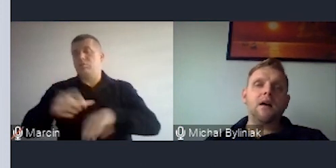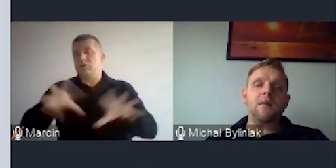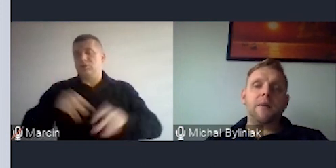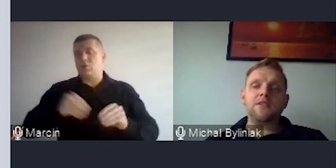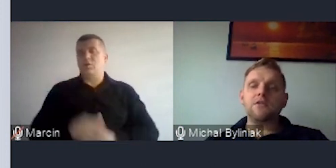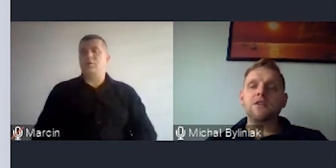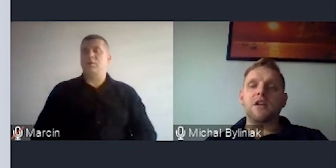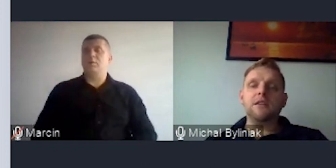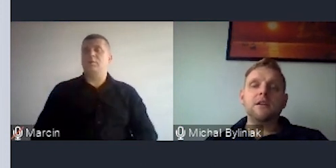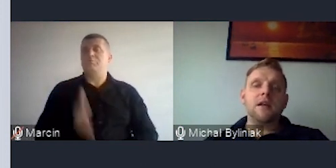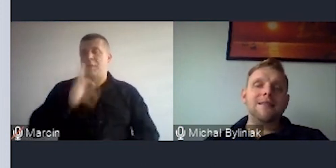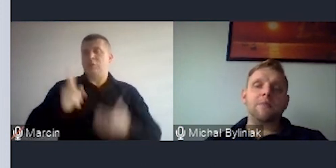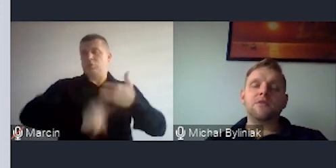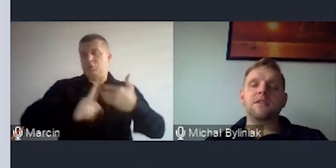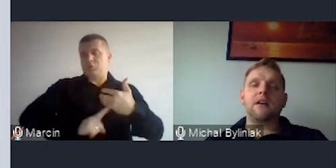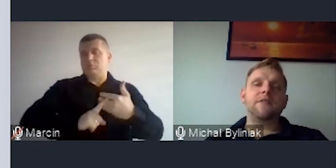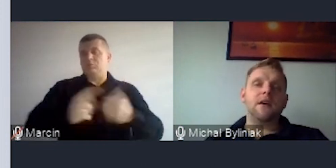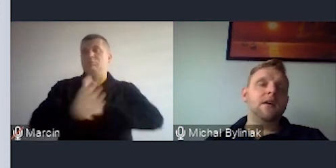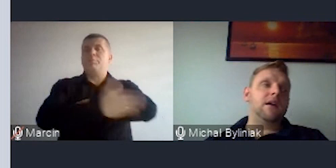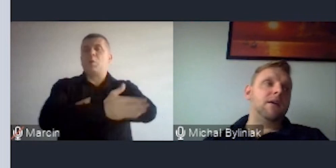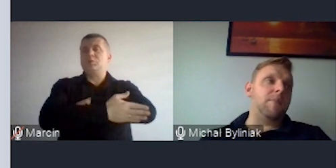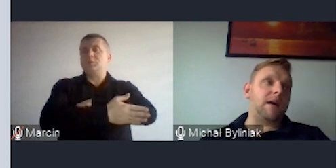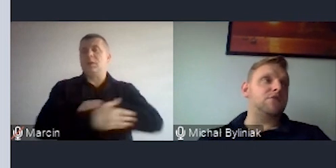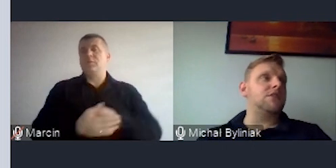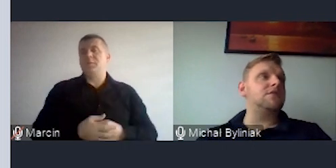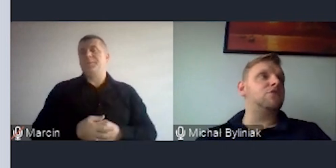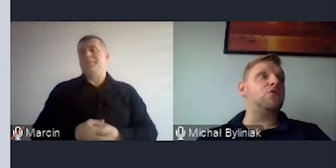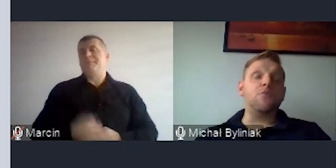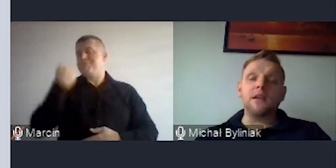Będzie rozliczany na podstawie bardzo często dokumentu,który tylko potwierdzi